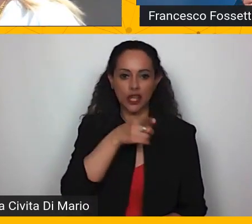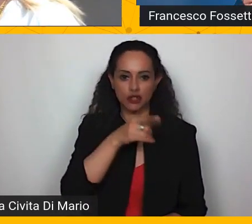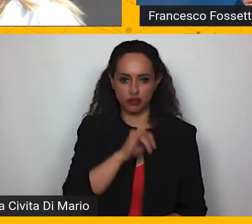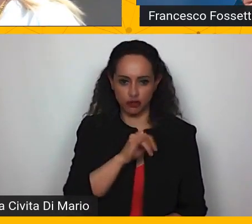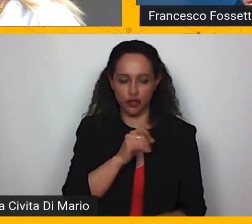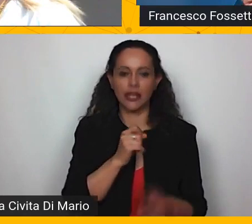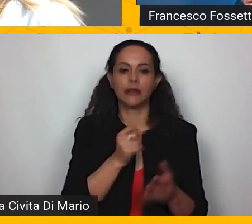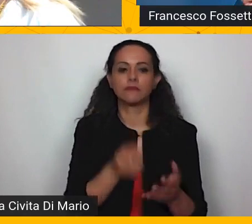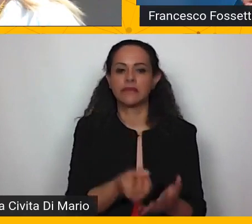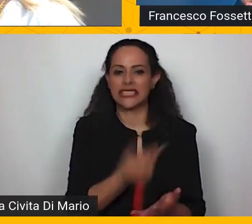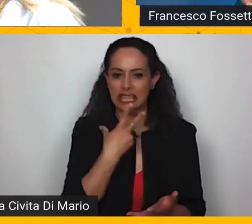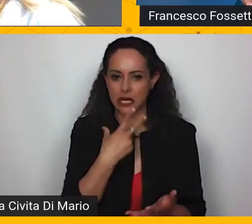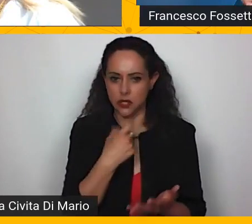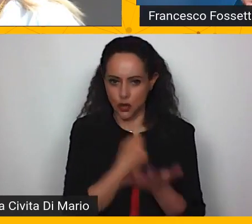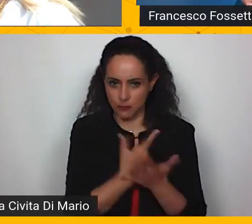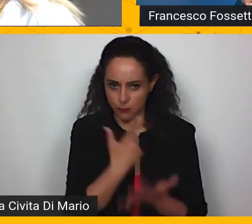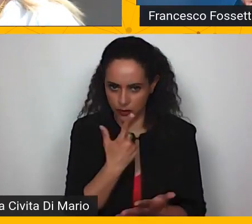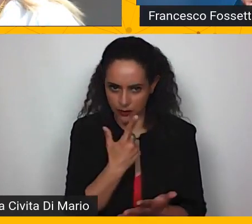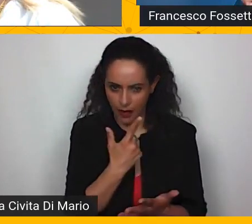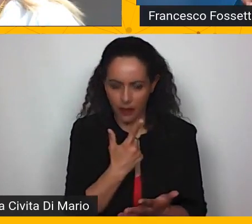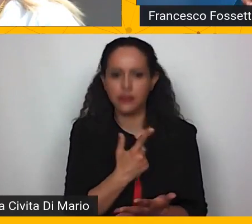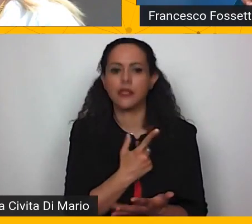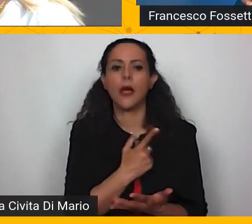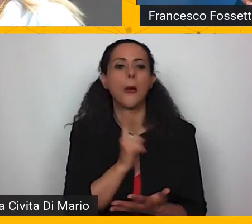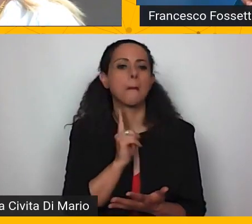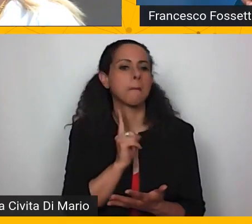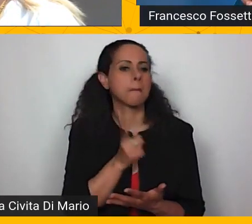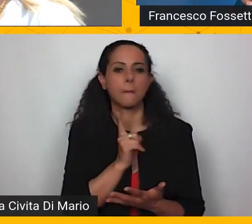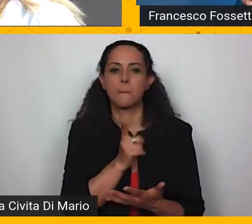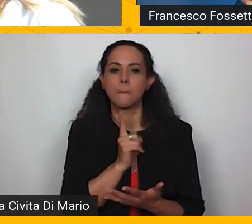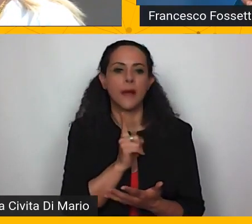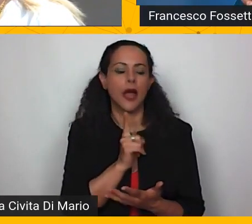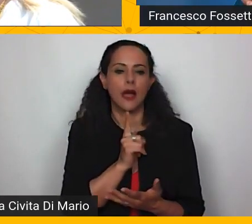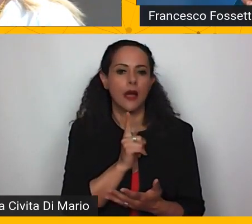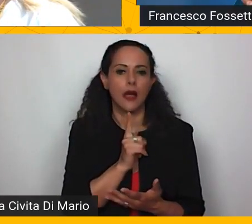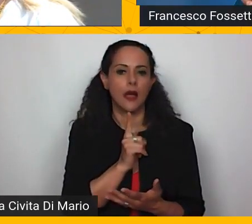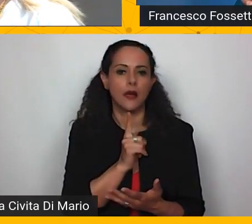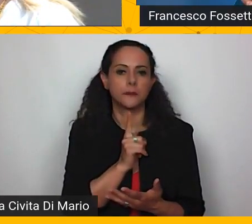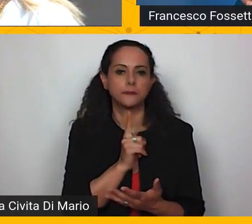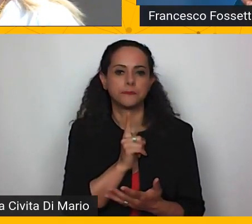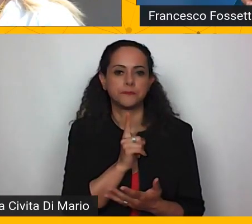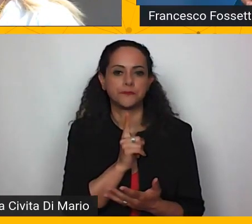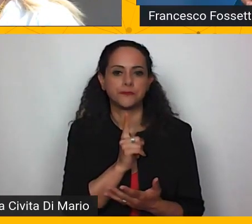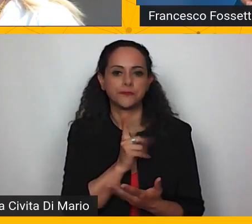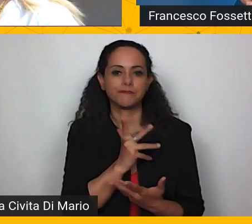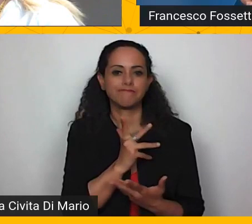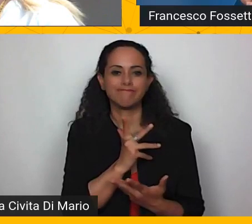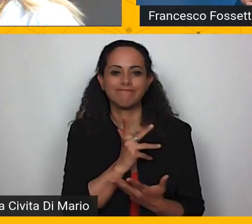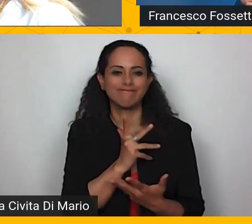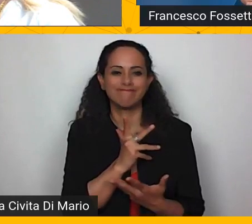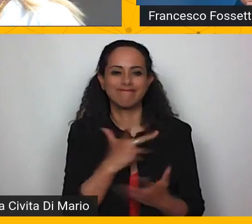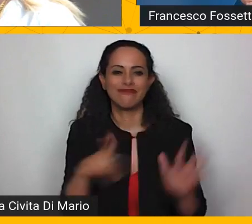è un'indicazione importante non è assolutamente ehm legalmente